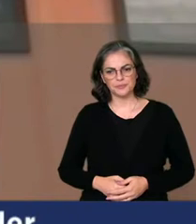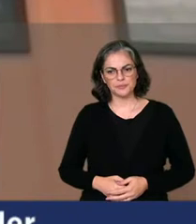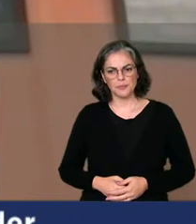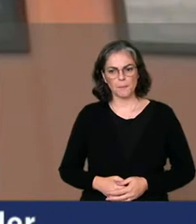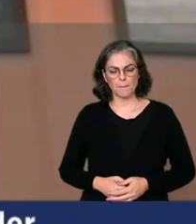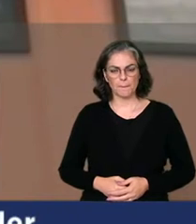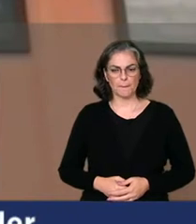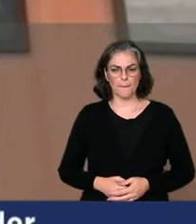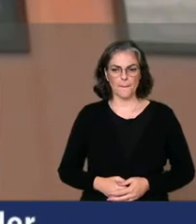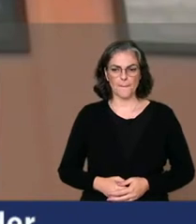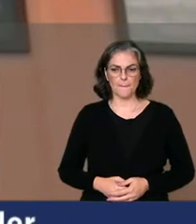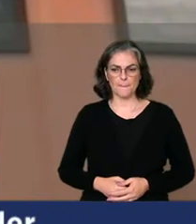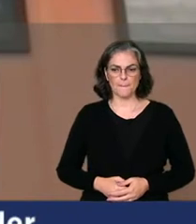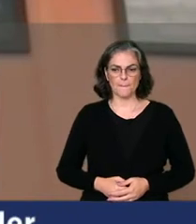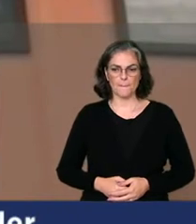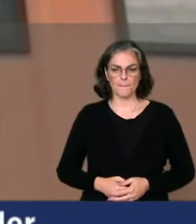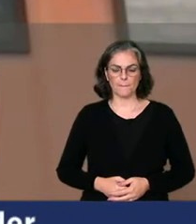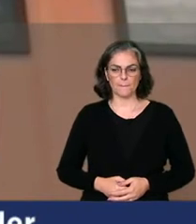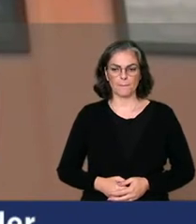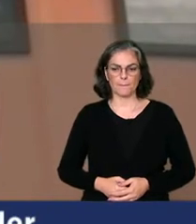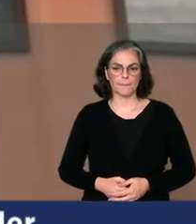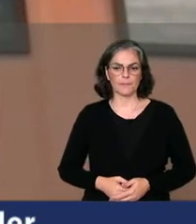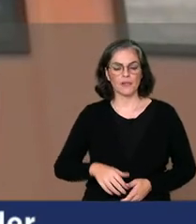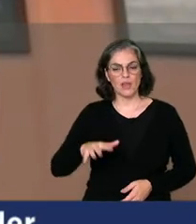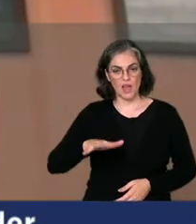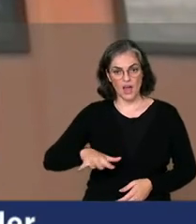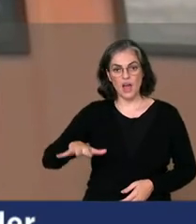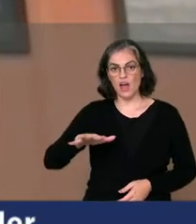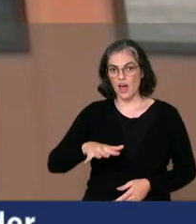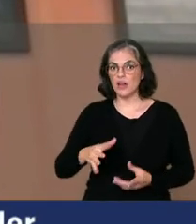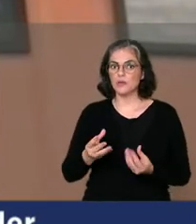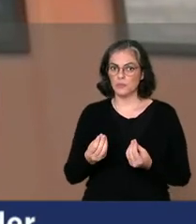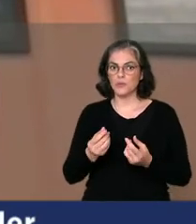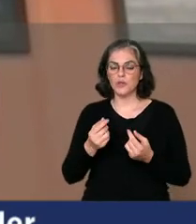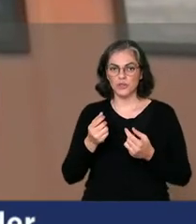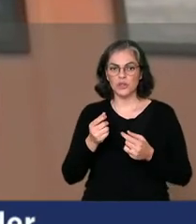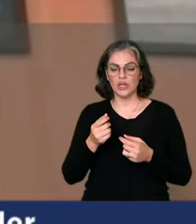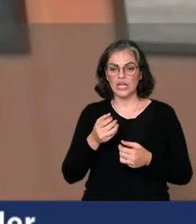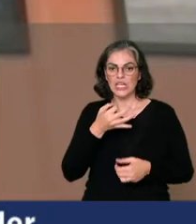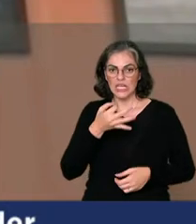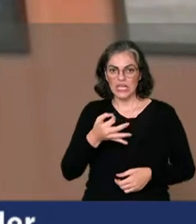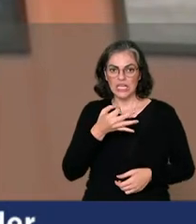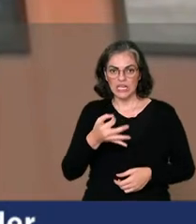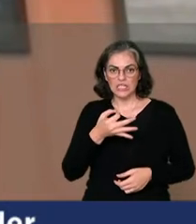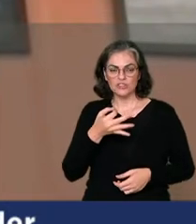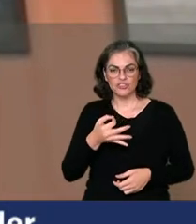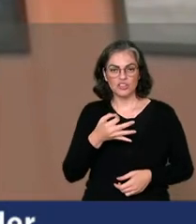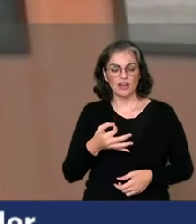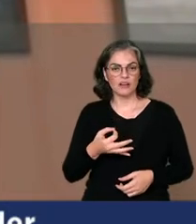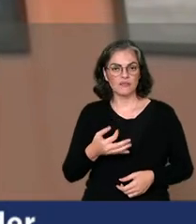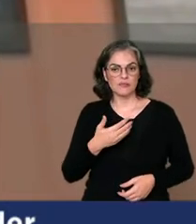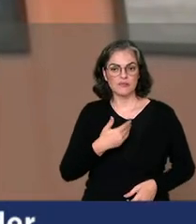REAIS POR ANO PARA OUTRO PROGRAMA CULTURAL EM SETOR, PRESIDENTE, QUE É DURAMENTE CRITICADO POR OPOSITORES DO